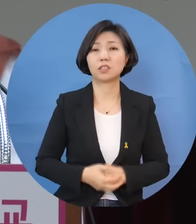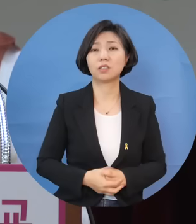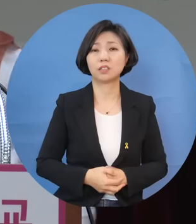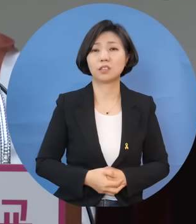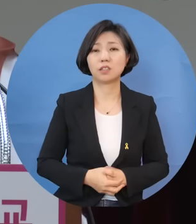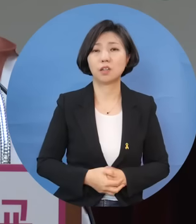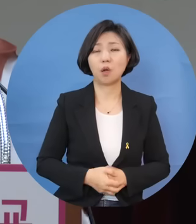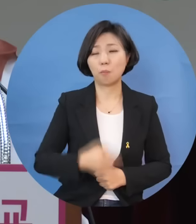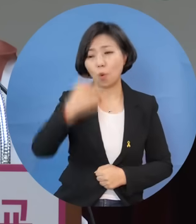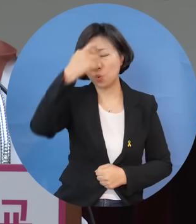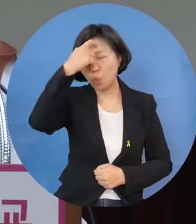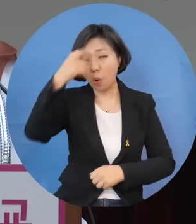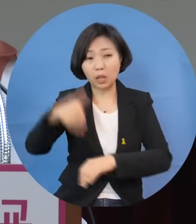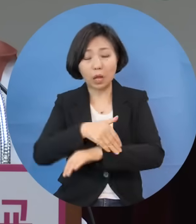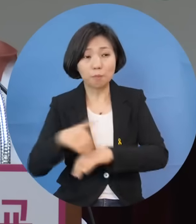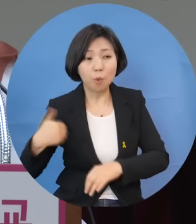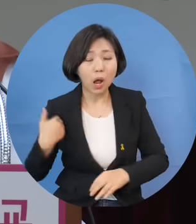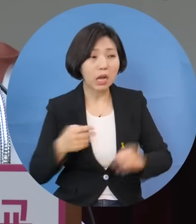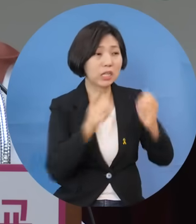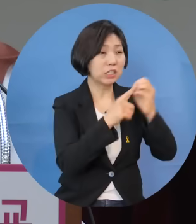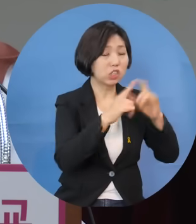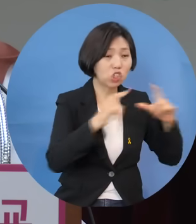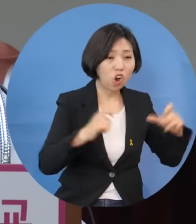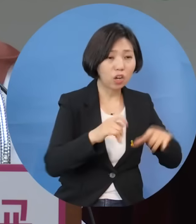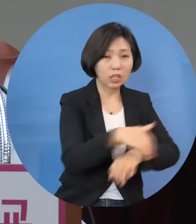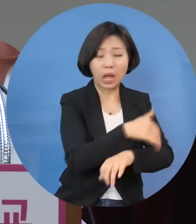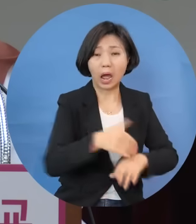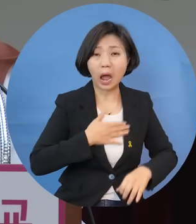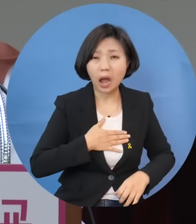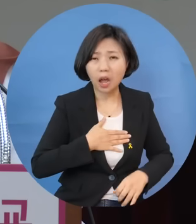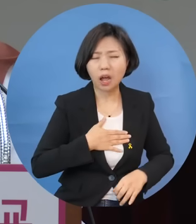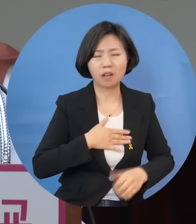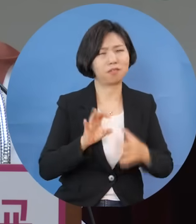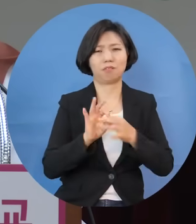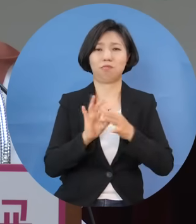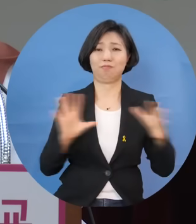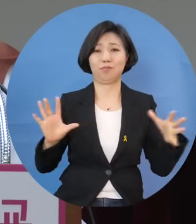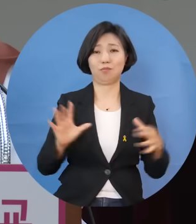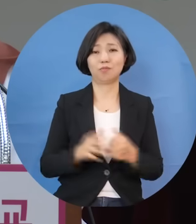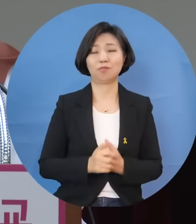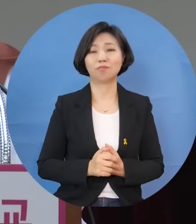이것을 교회 다닌다고 모르고, 절에 다닌다고 알고, 이런 일이 아니잖아요.